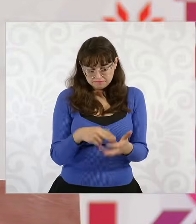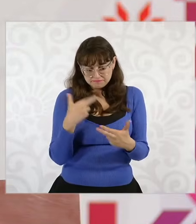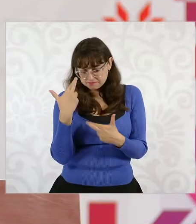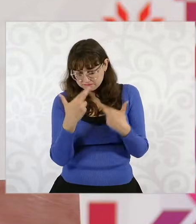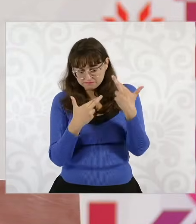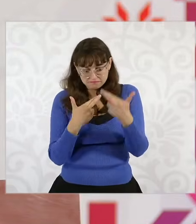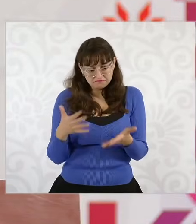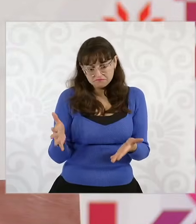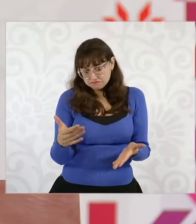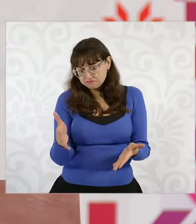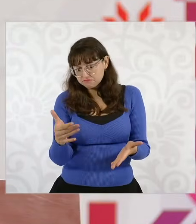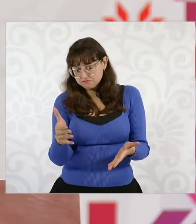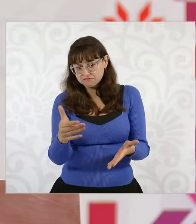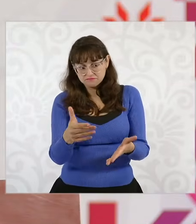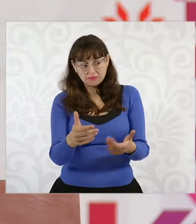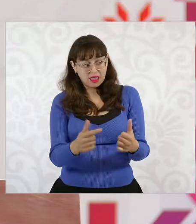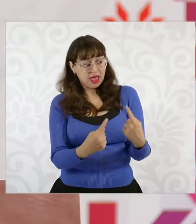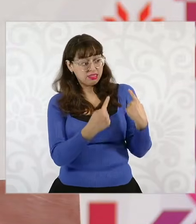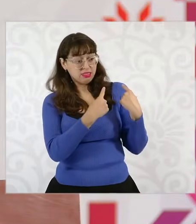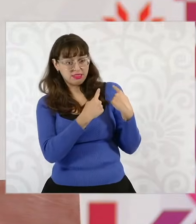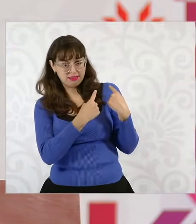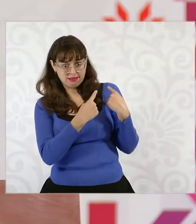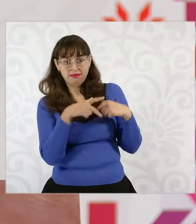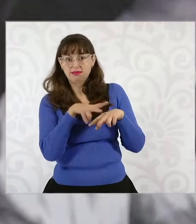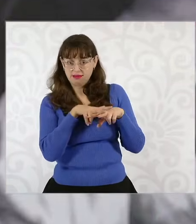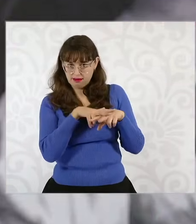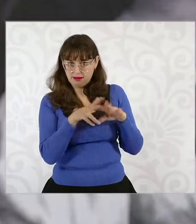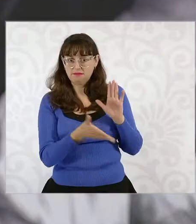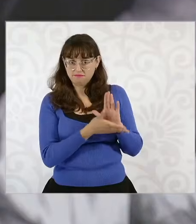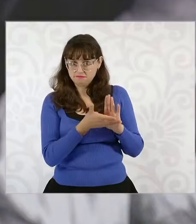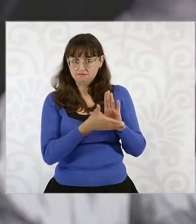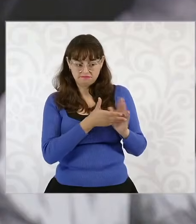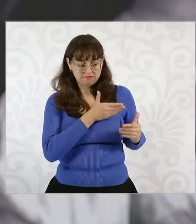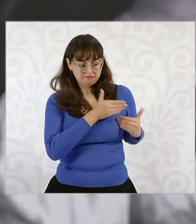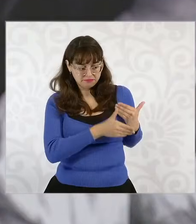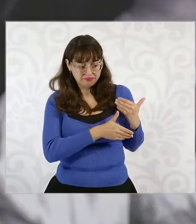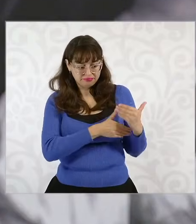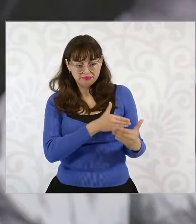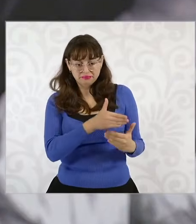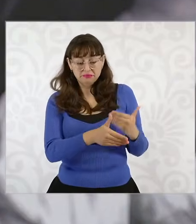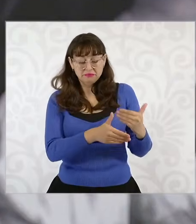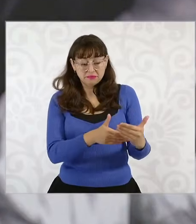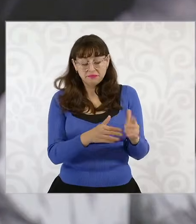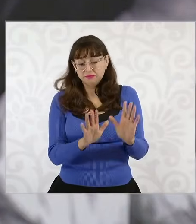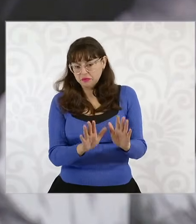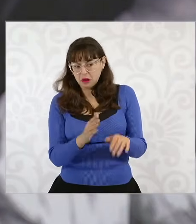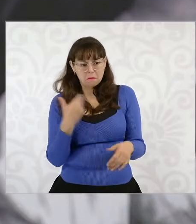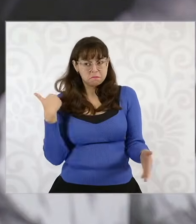como algún obstáculo que no permita el avance de las obras. Por supuesto que cuando hemos